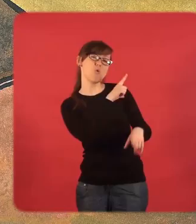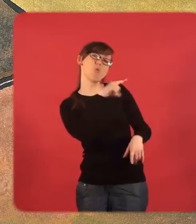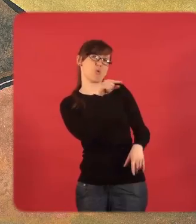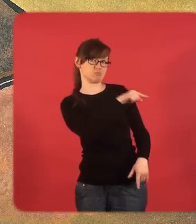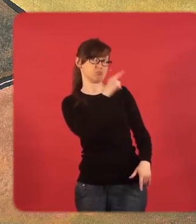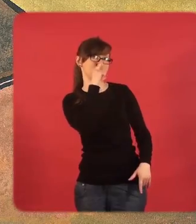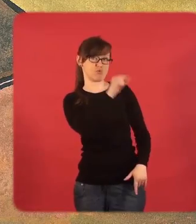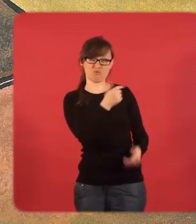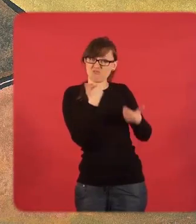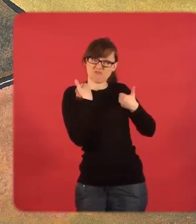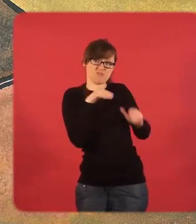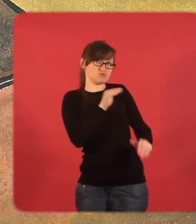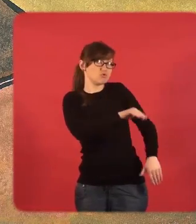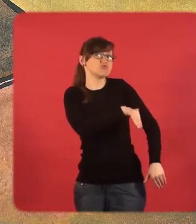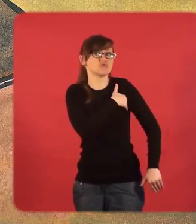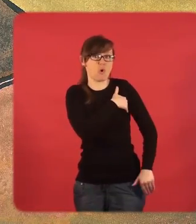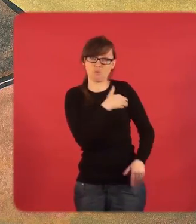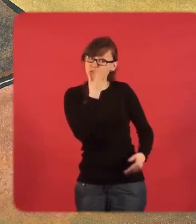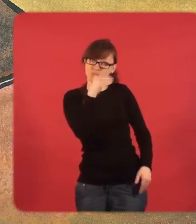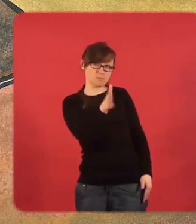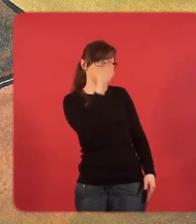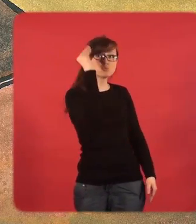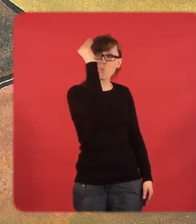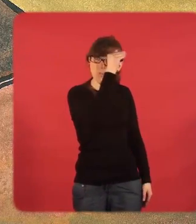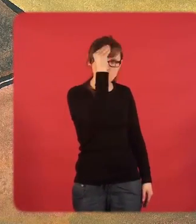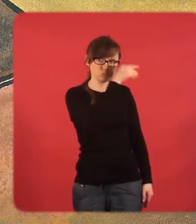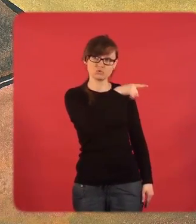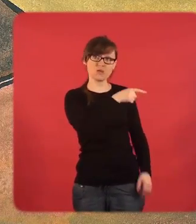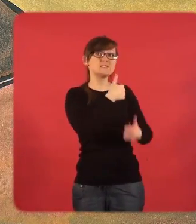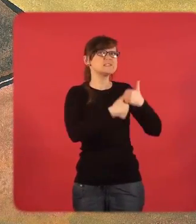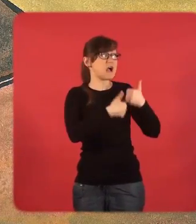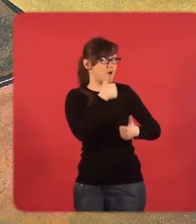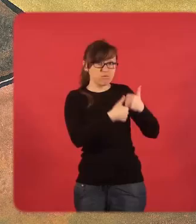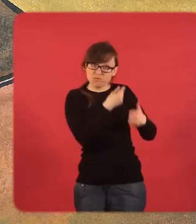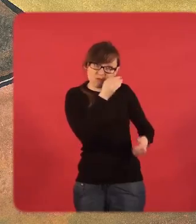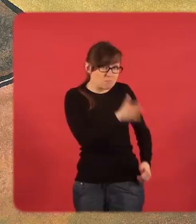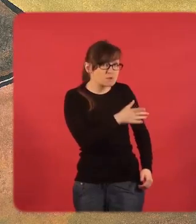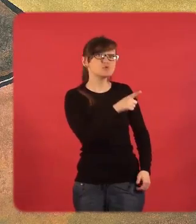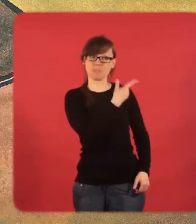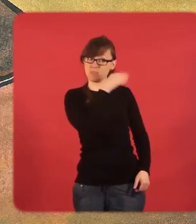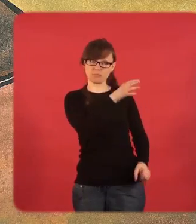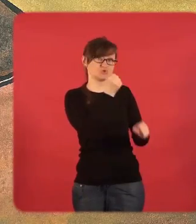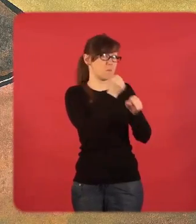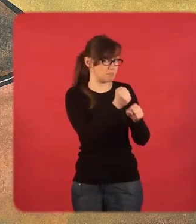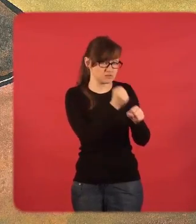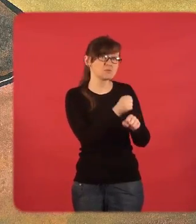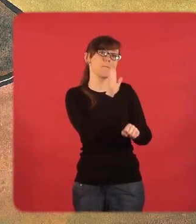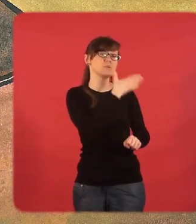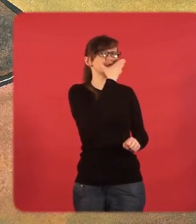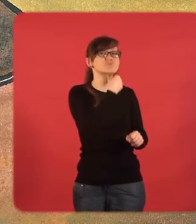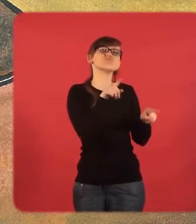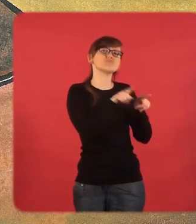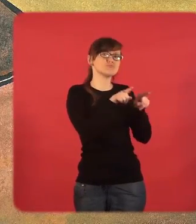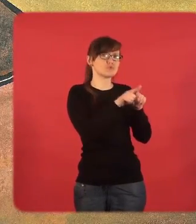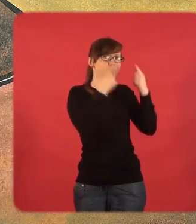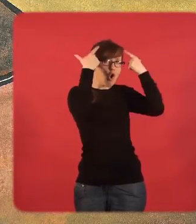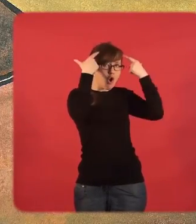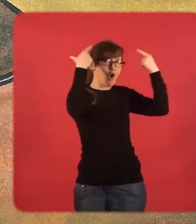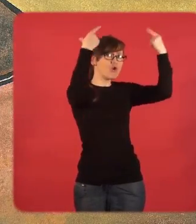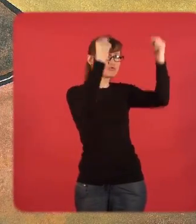Ostrzegł też Pinokia, że jeżeli nie będzie chciał chodzić do szkoły i nie nauczy się zawodu, żeby później pracować , to stanie się wielkim, ślicznym osłem.